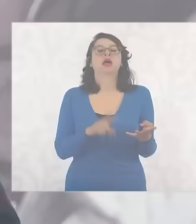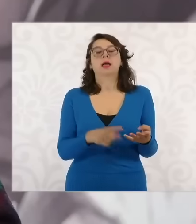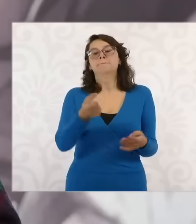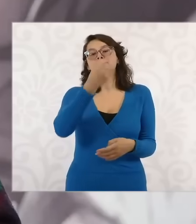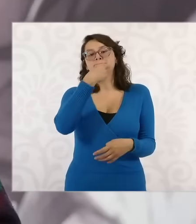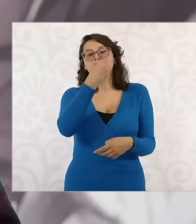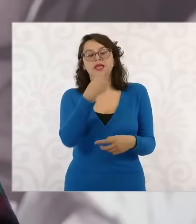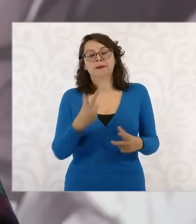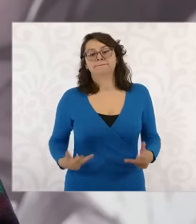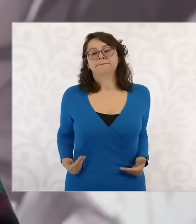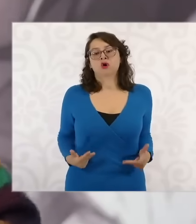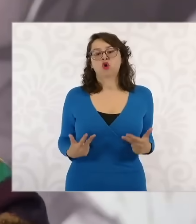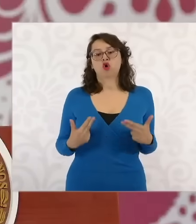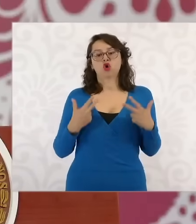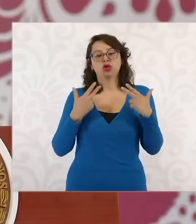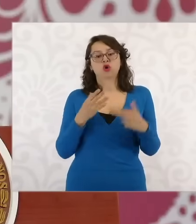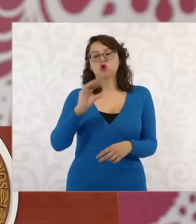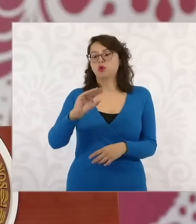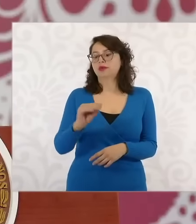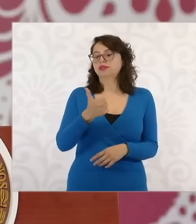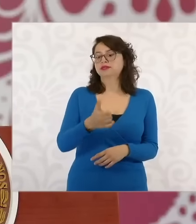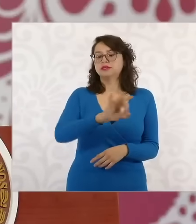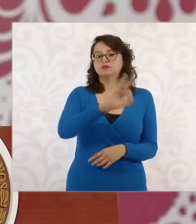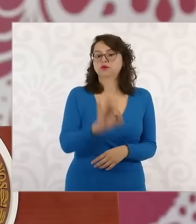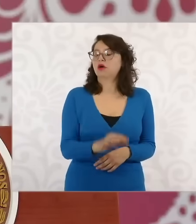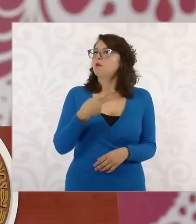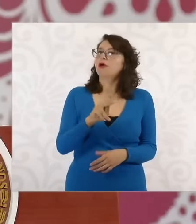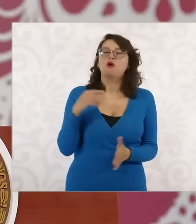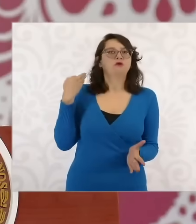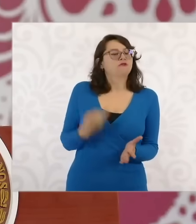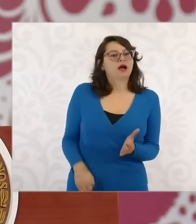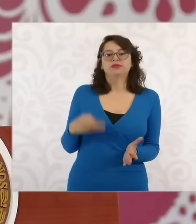No obstante, apuntó que a 4 meses de que se hicieron las adjudicaciones para la compra de